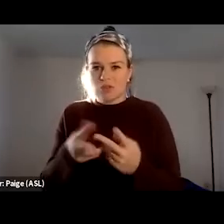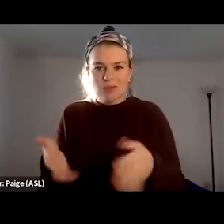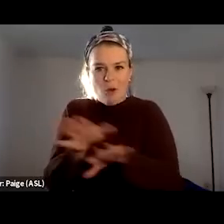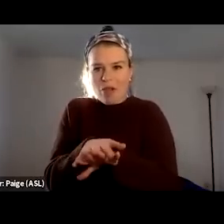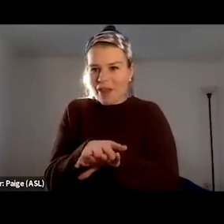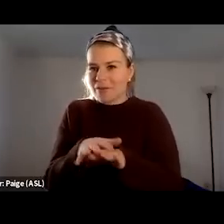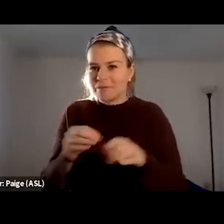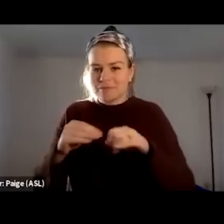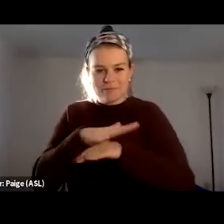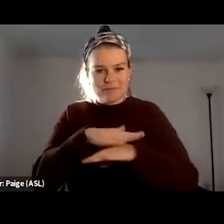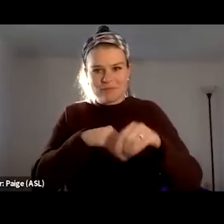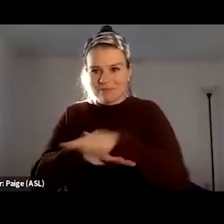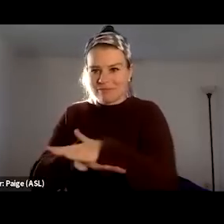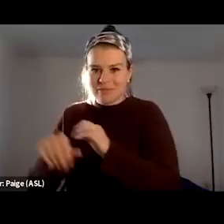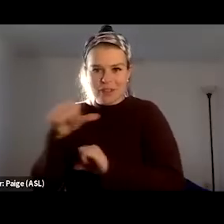como verán más adelante a medida que avance.